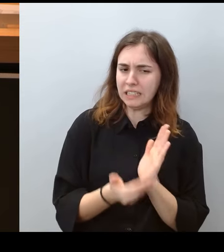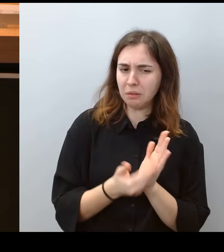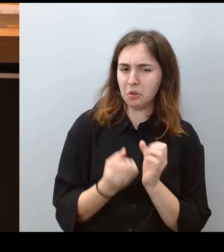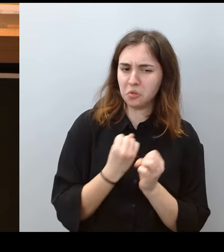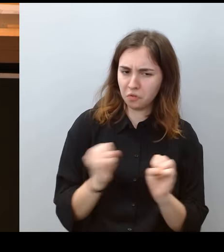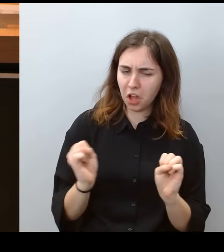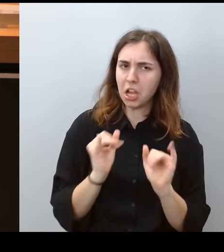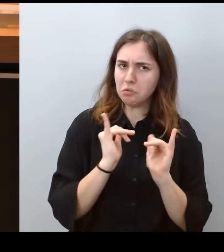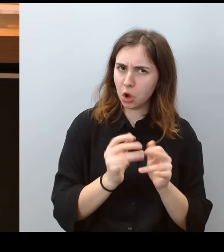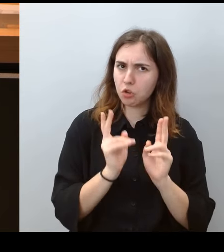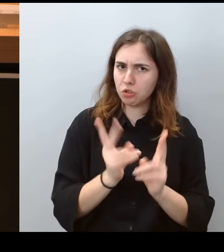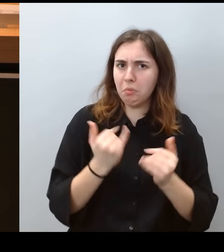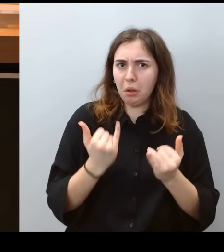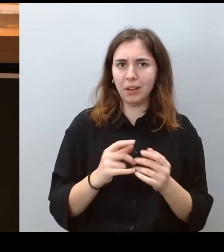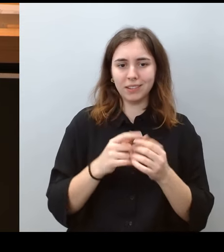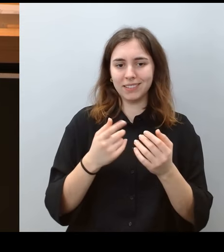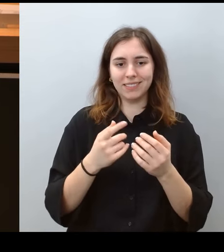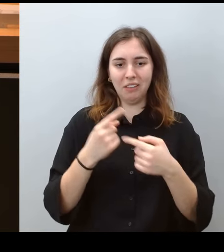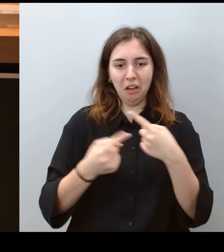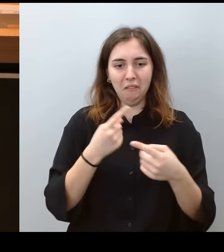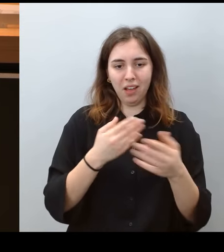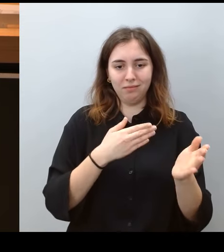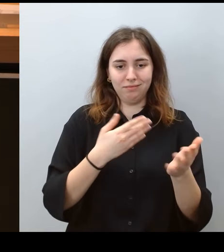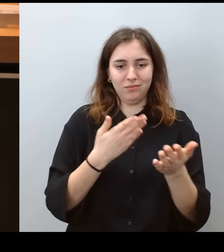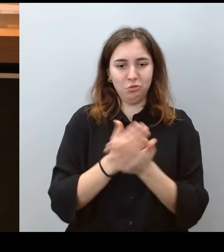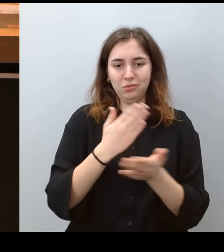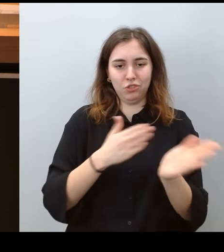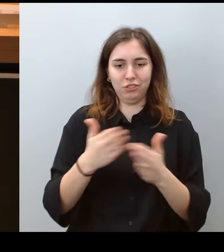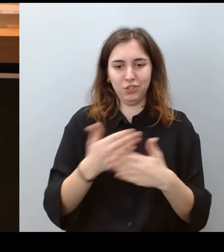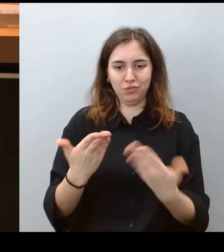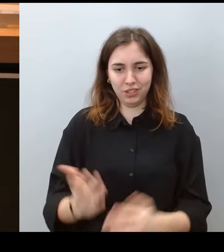Denn statt dem Berlinpass muss man jetzt den Berechtigungsnachweis